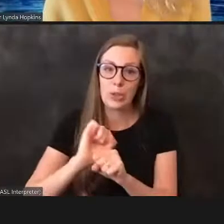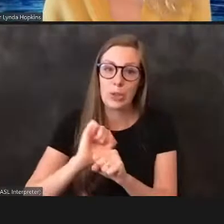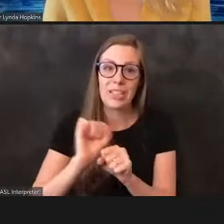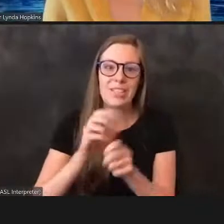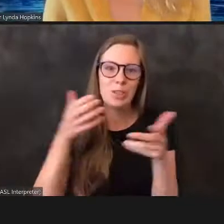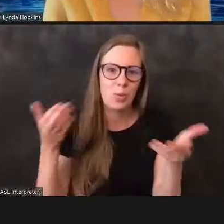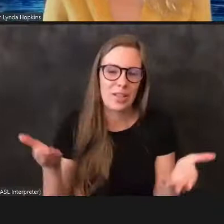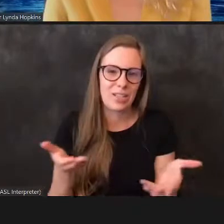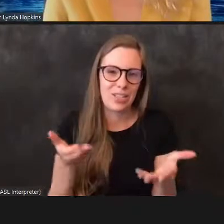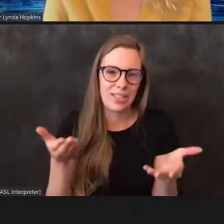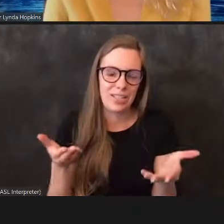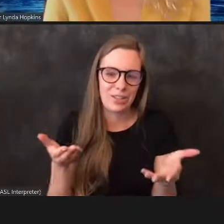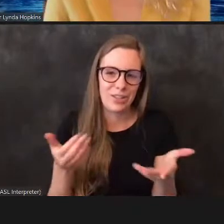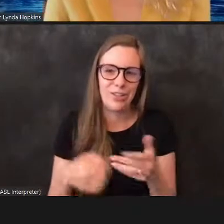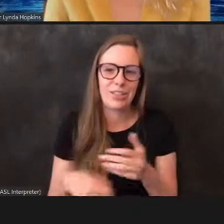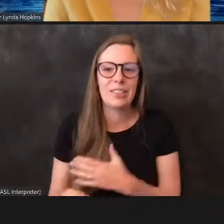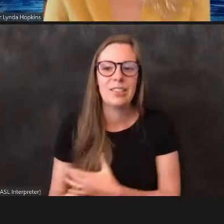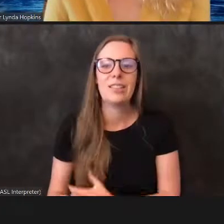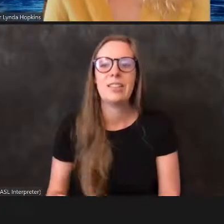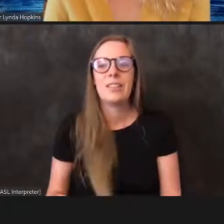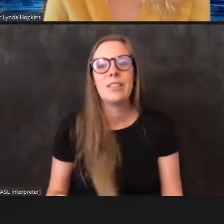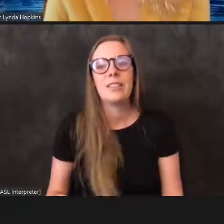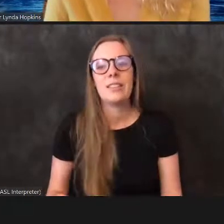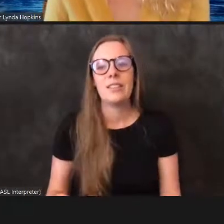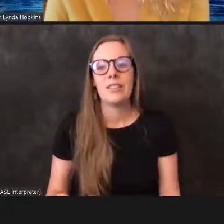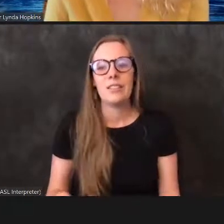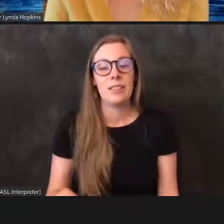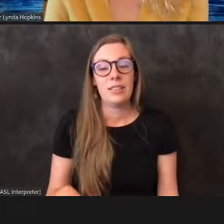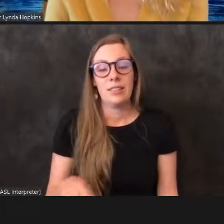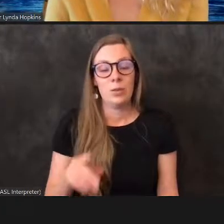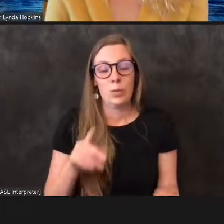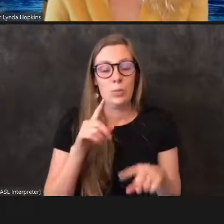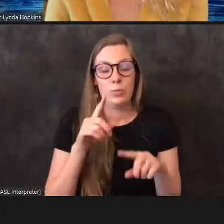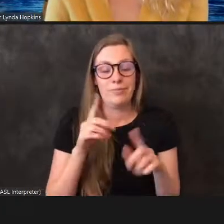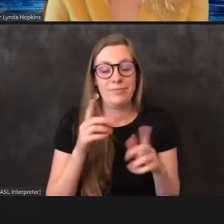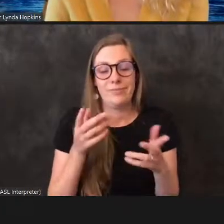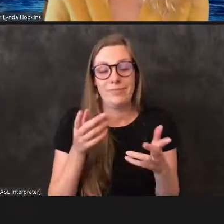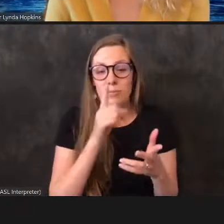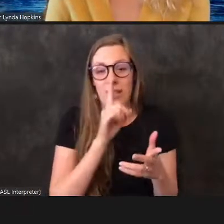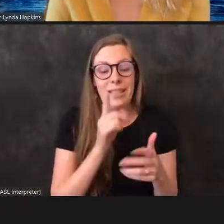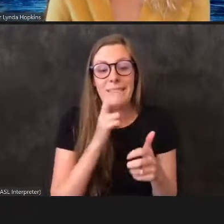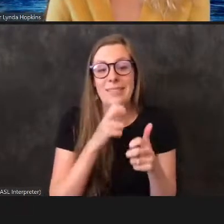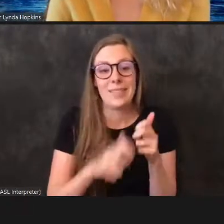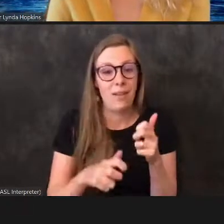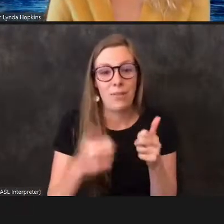momentos de parte de todos aquí en Sonoma CALFire. Sin duda, obviamente es duro.